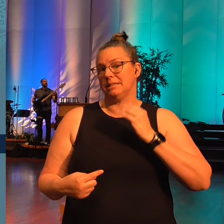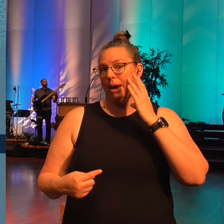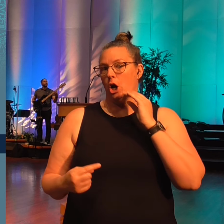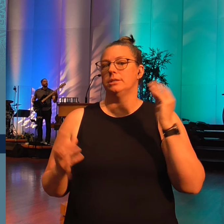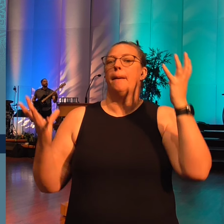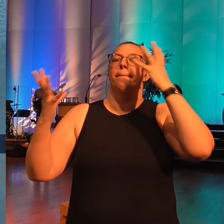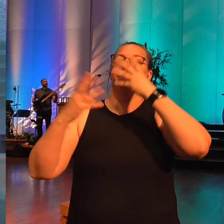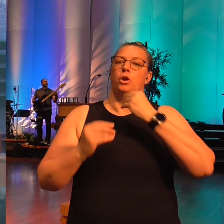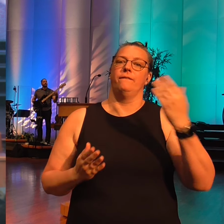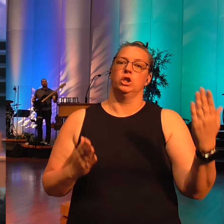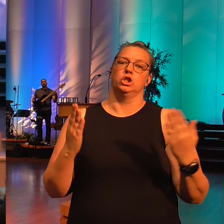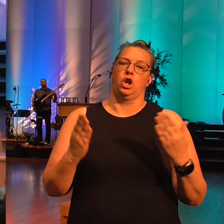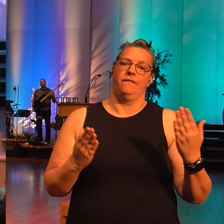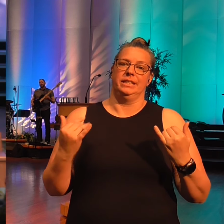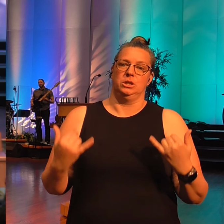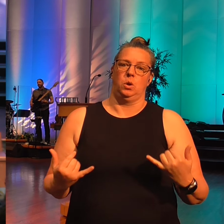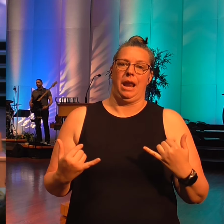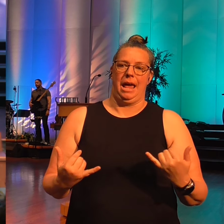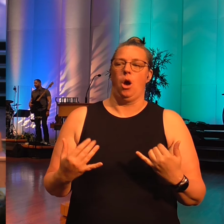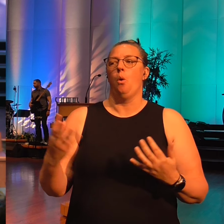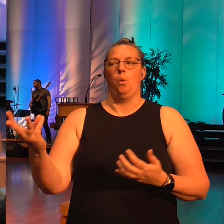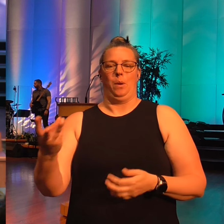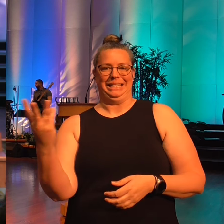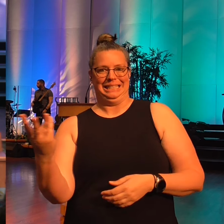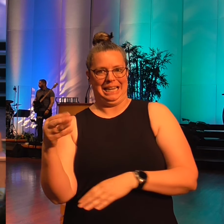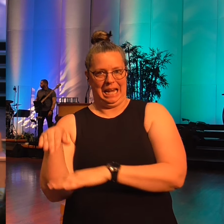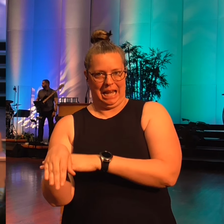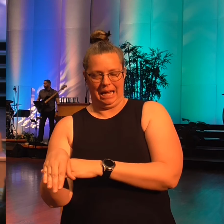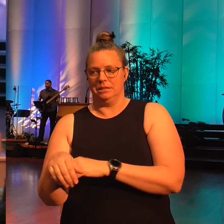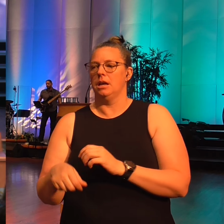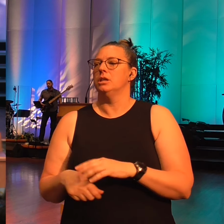este hermoso servicio con nosotros el miércoles por la noche. Así que creo que voy a hablar sobre sexo,